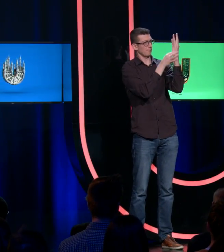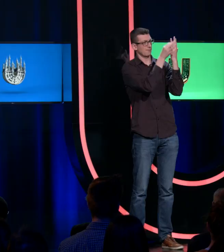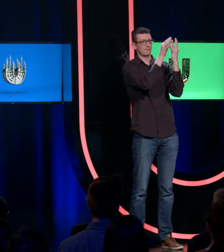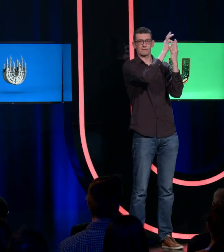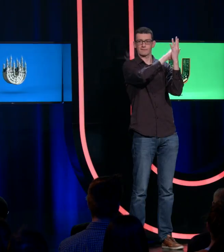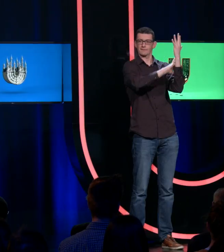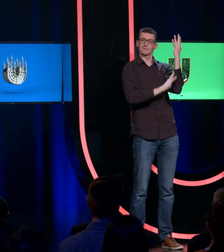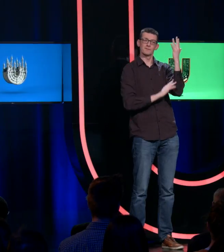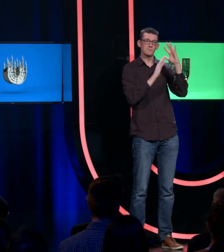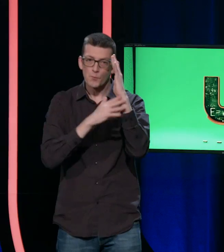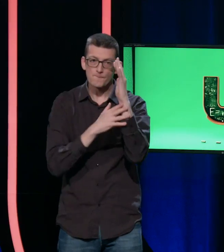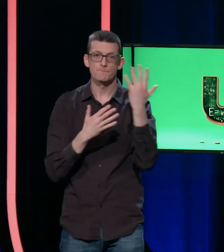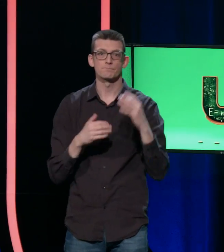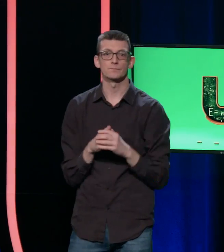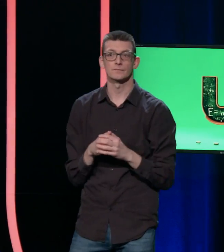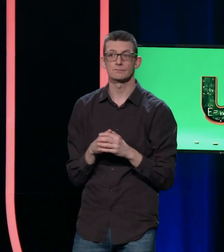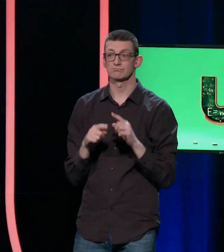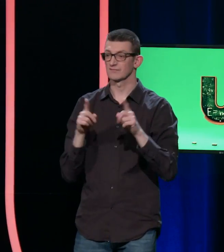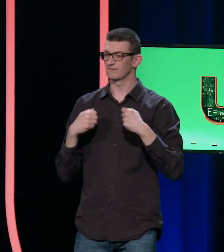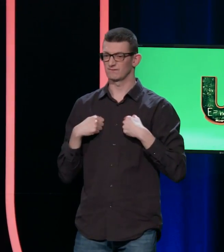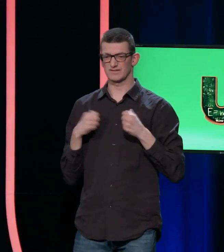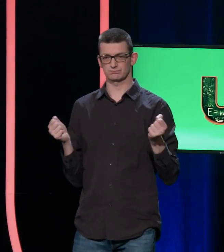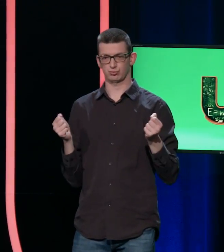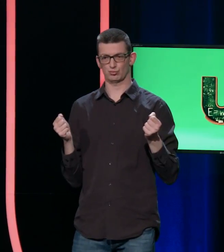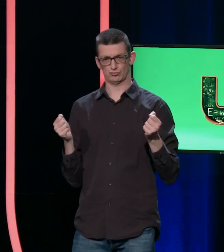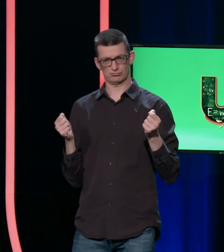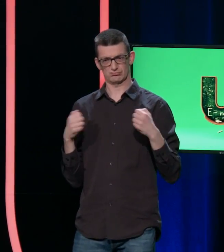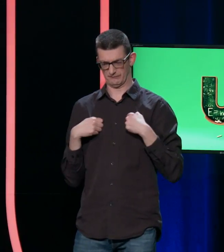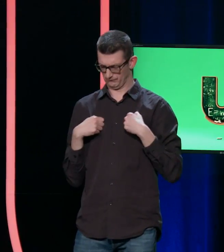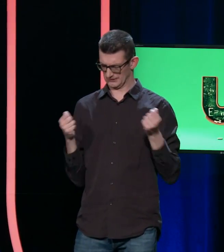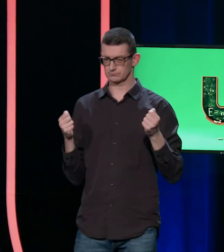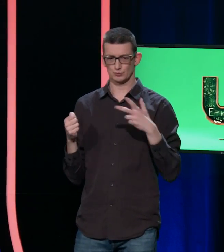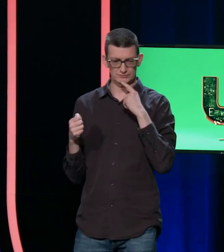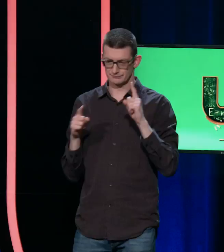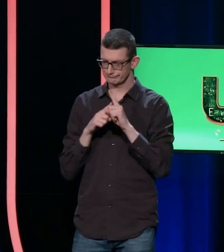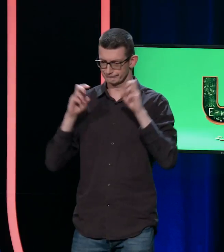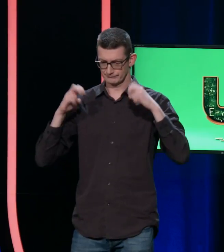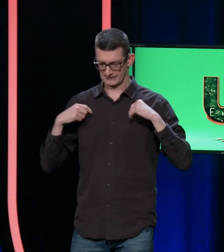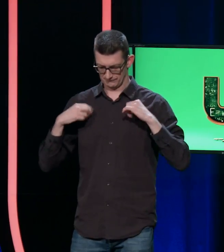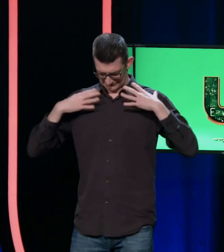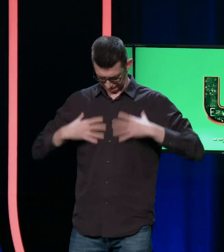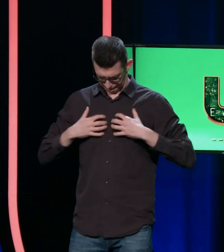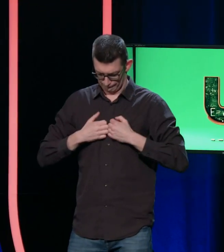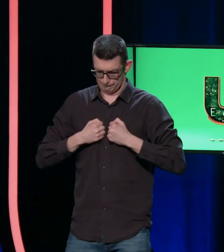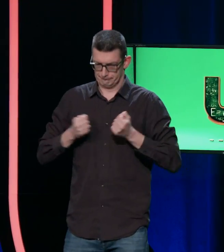Facebook. Dat betekent: een boekje opendoen over mijzelf. En het gebaar voor drone, bijvoorbeeld,